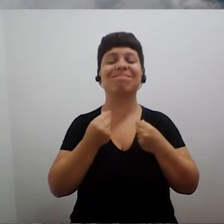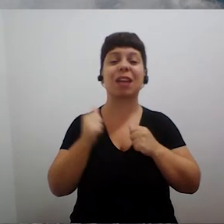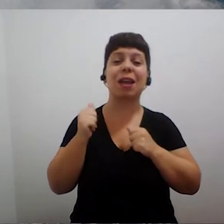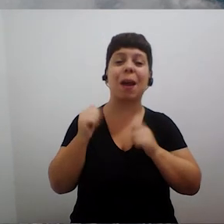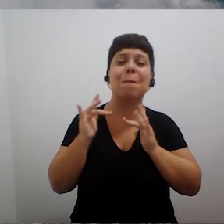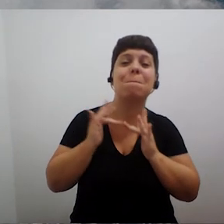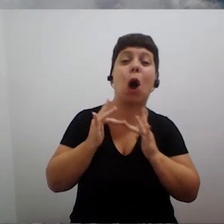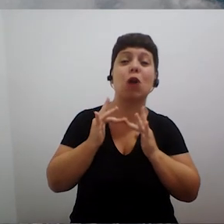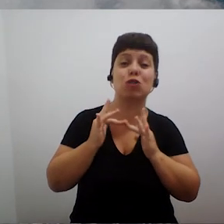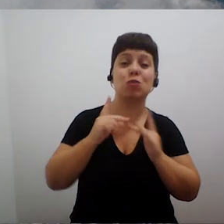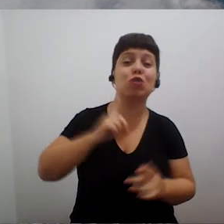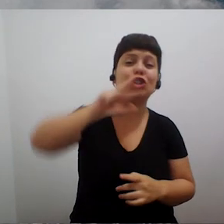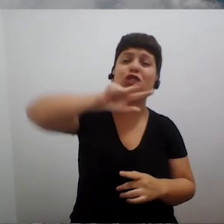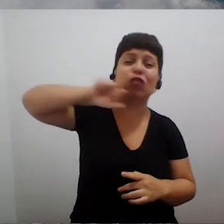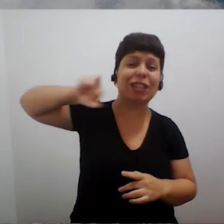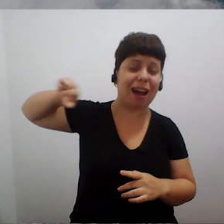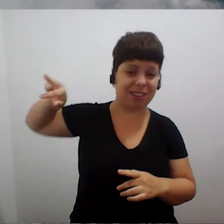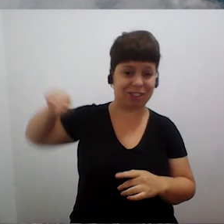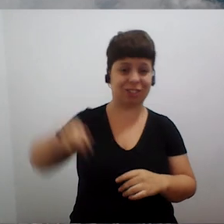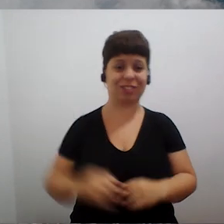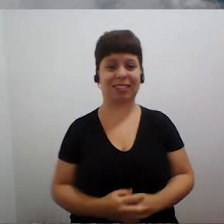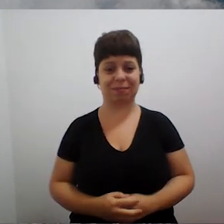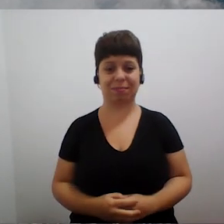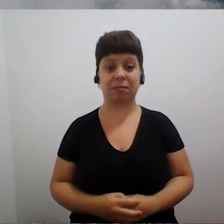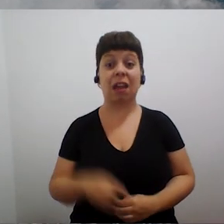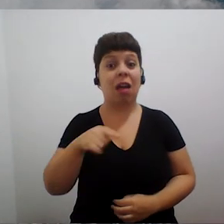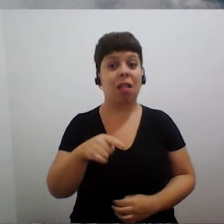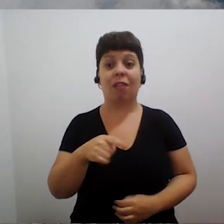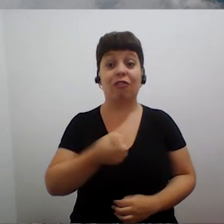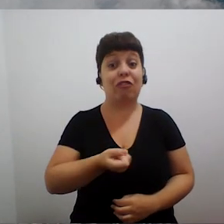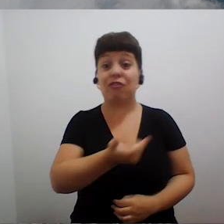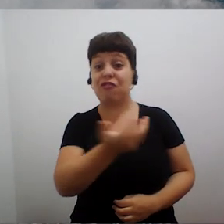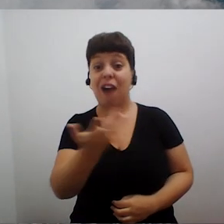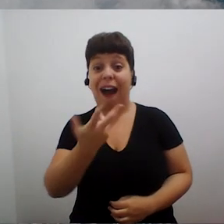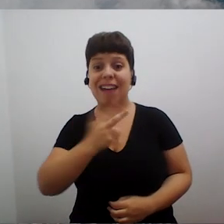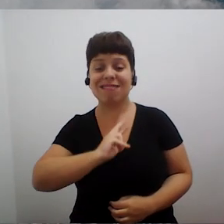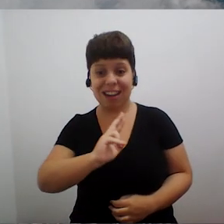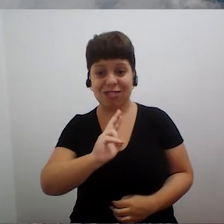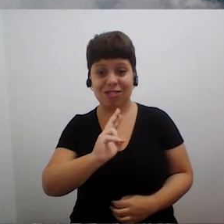Ele é um ponto comum entre a multiplicidade religiosa. Por isso,